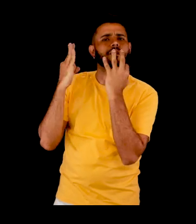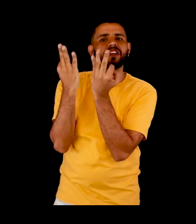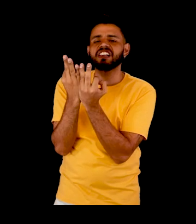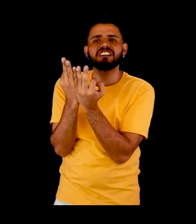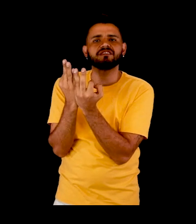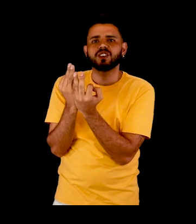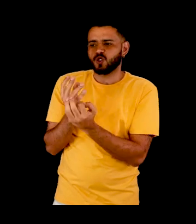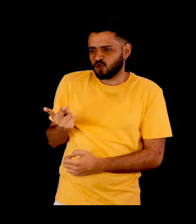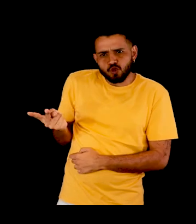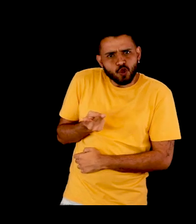ou desentendimento entre eles.